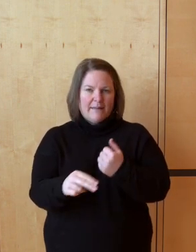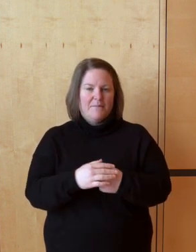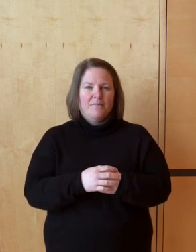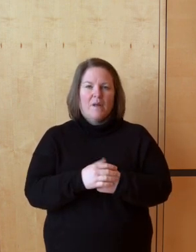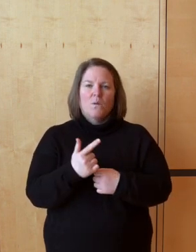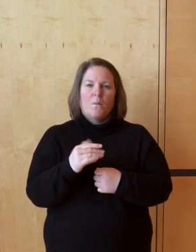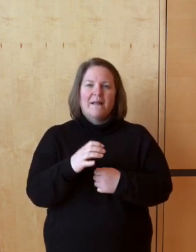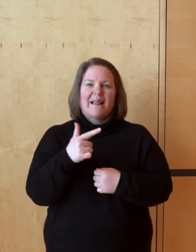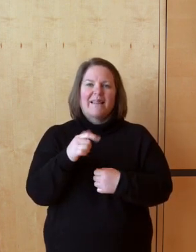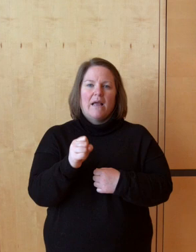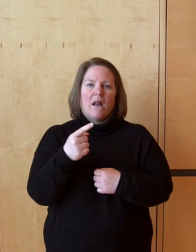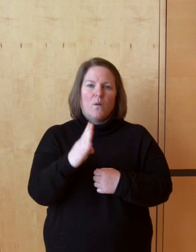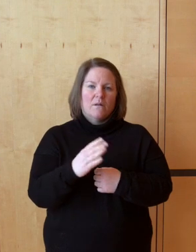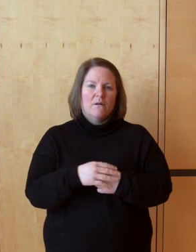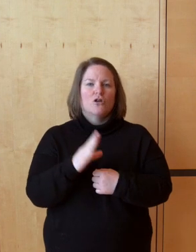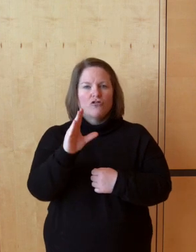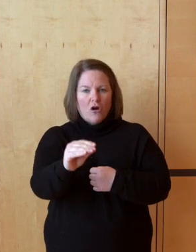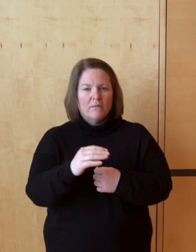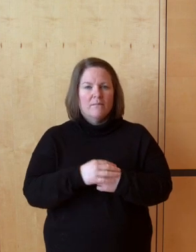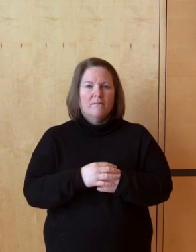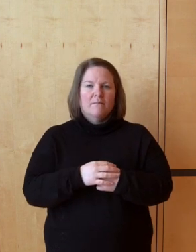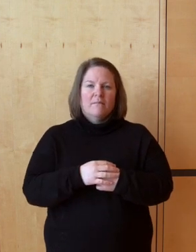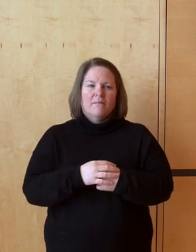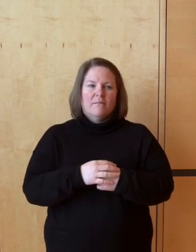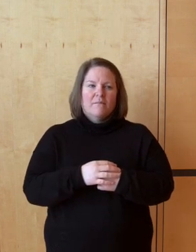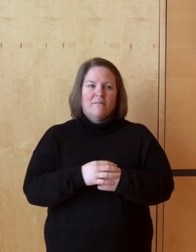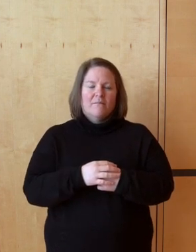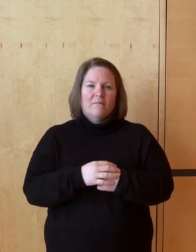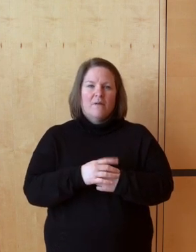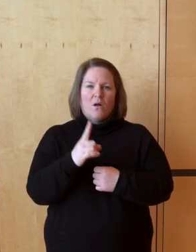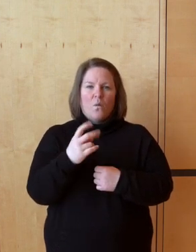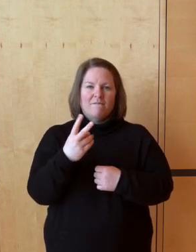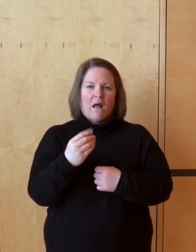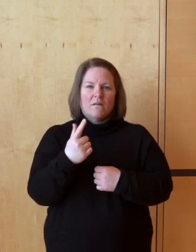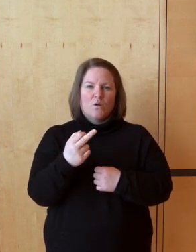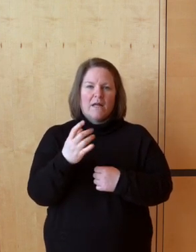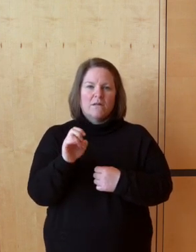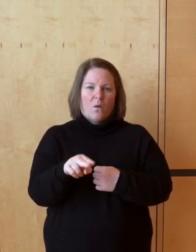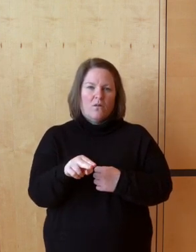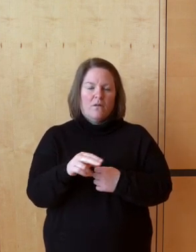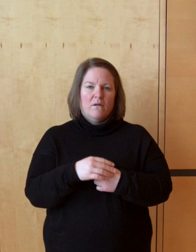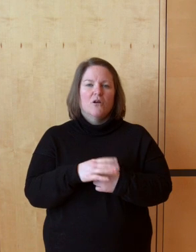Thomas teglund Ja Johan Torstensson Ja